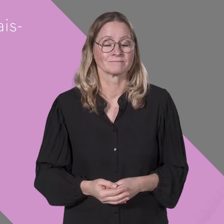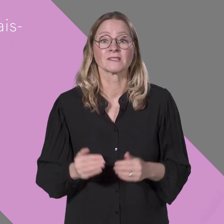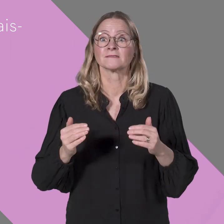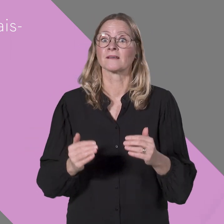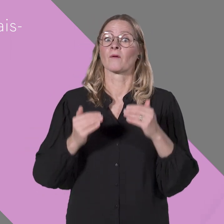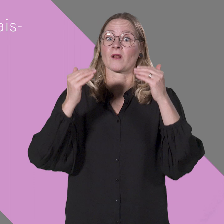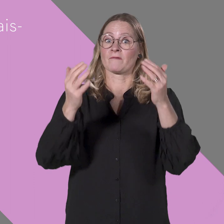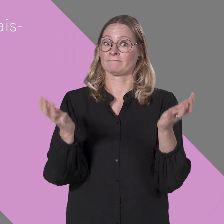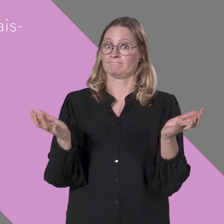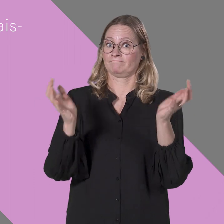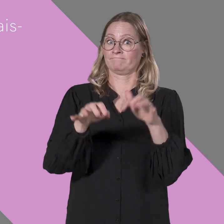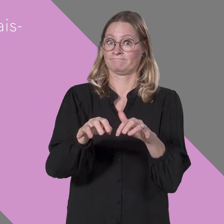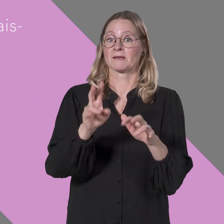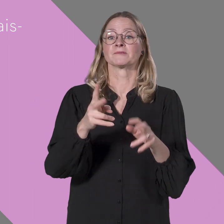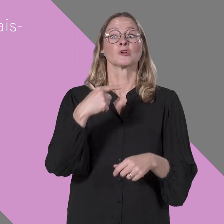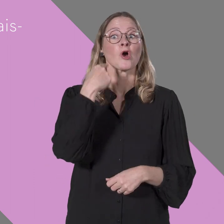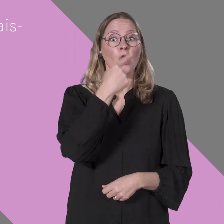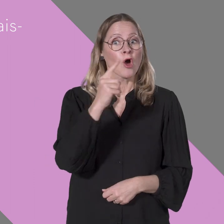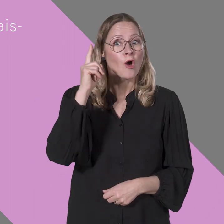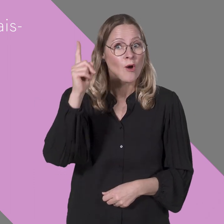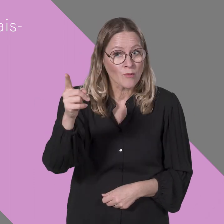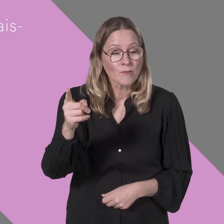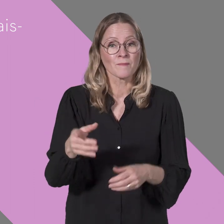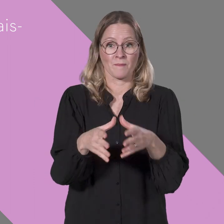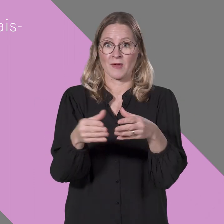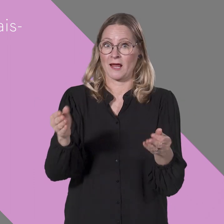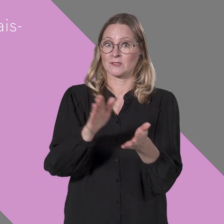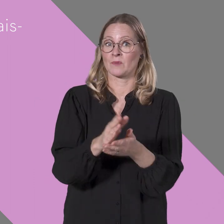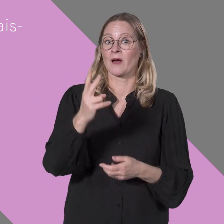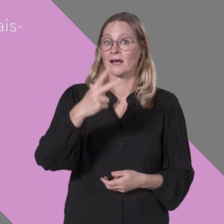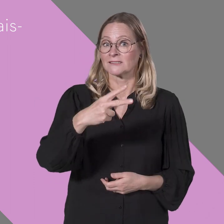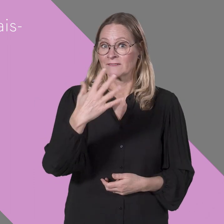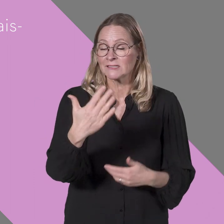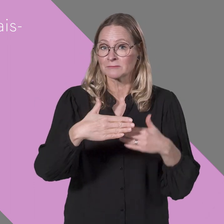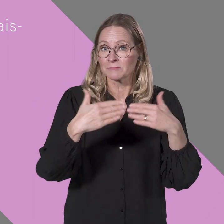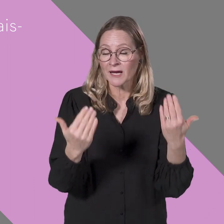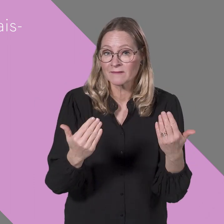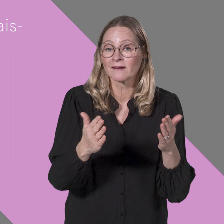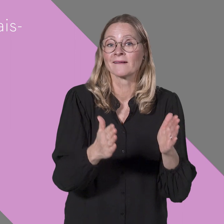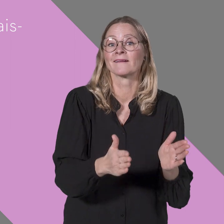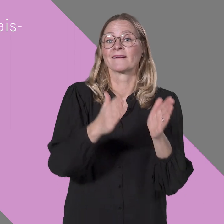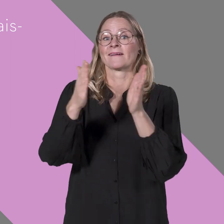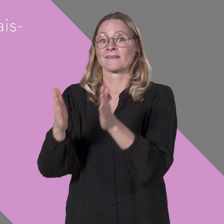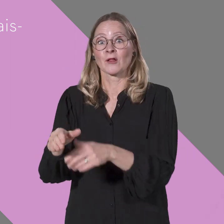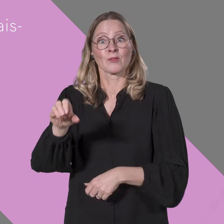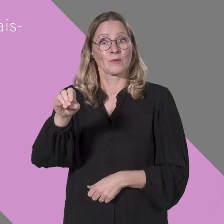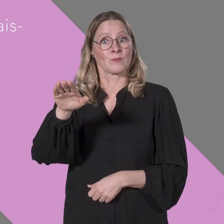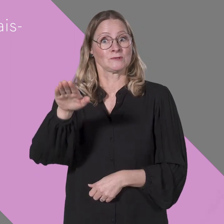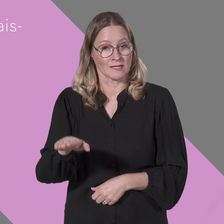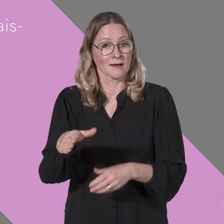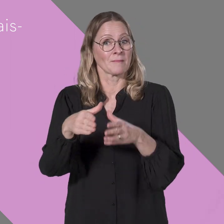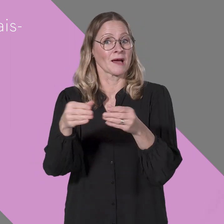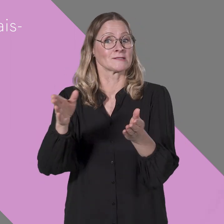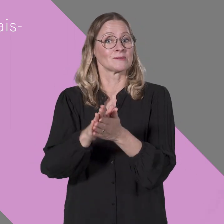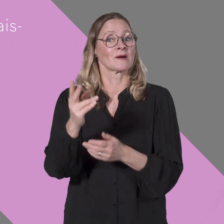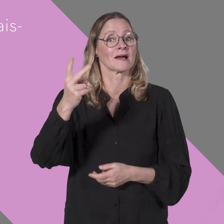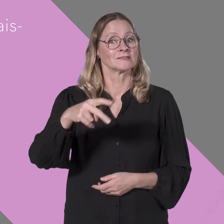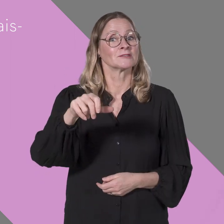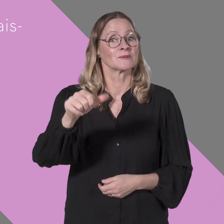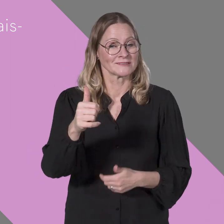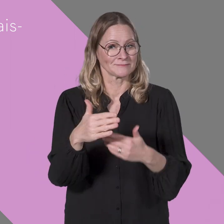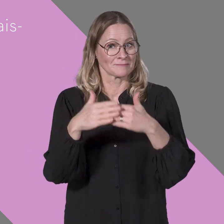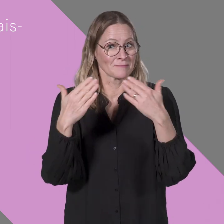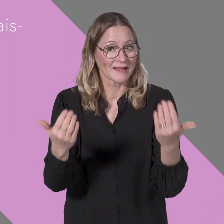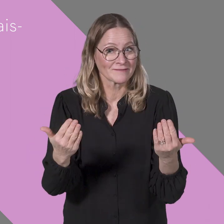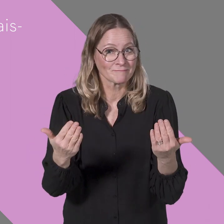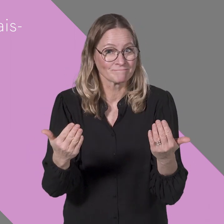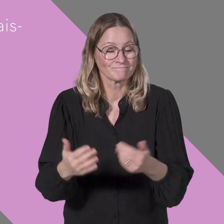Seuraavat kokoontumispaikat ovat Oulu 25.3. sekä Turku 29.3.